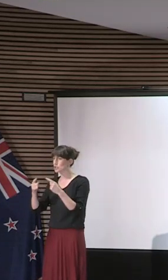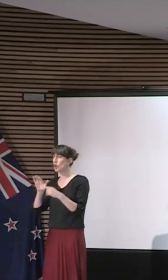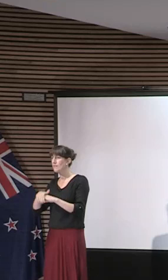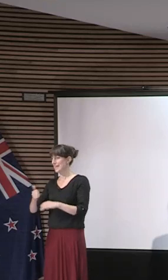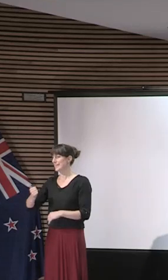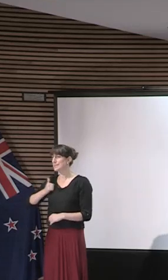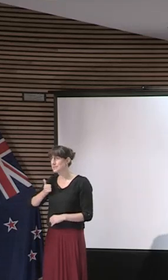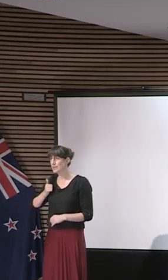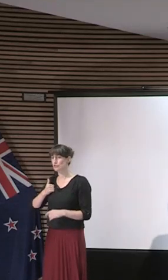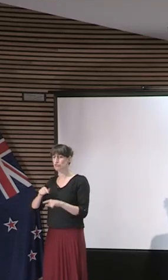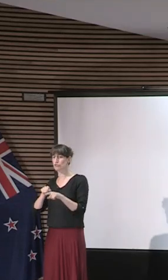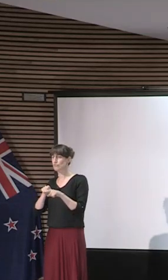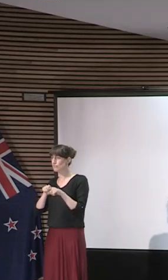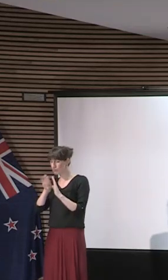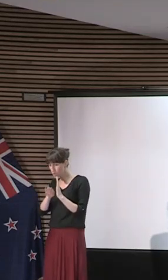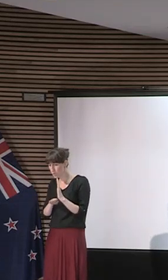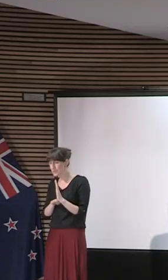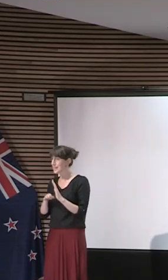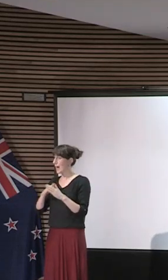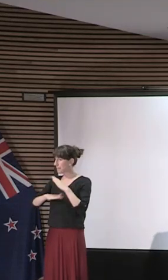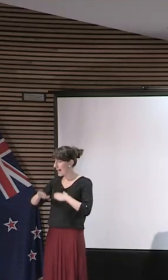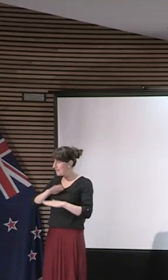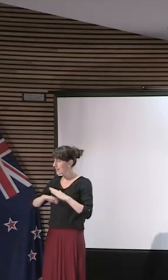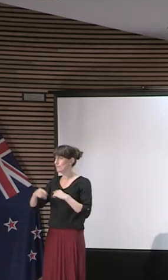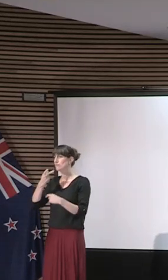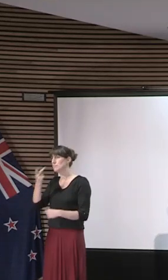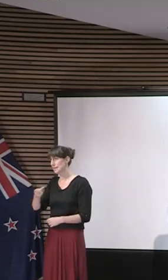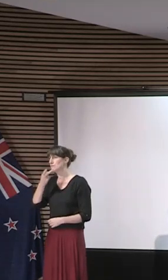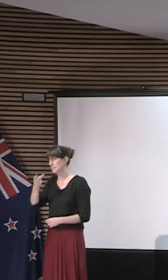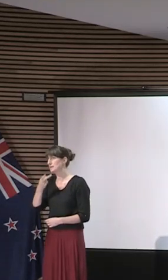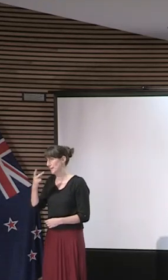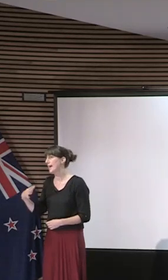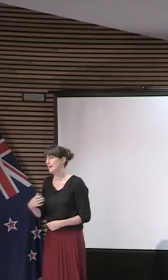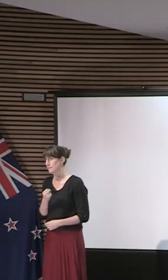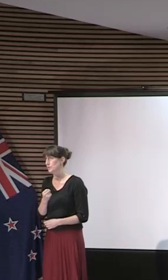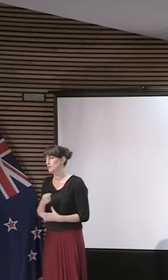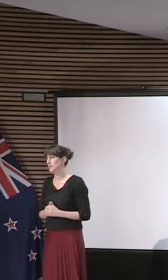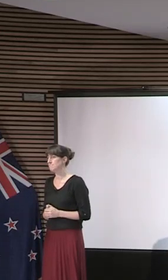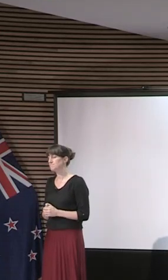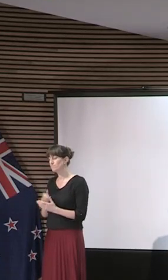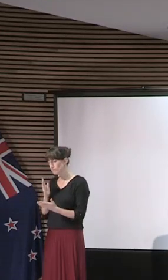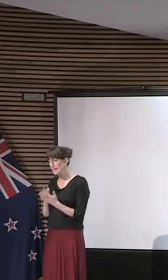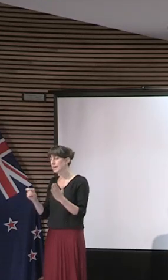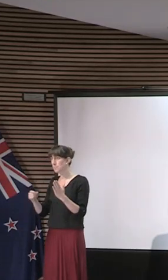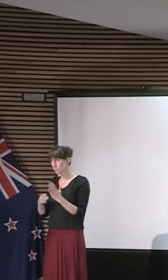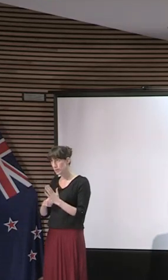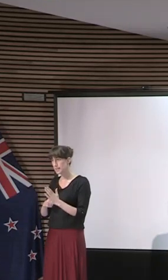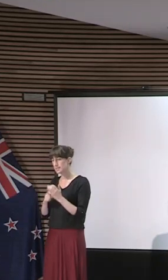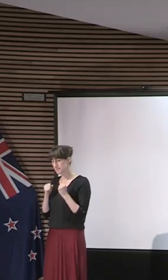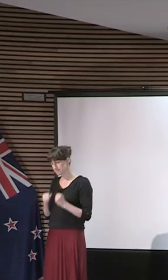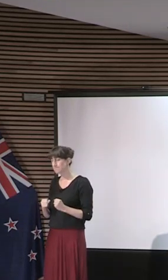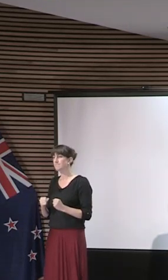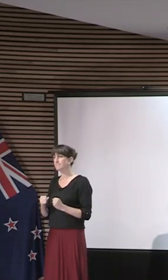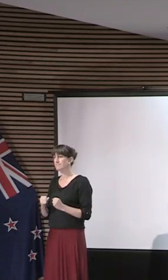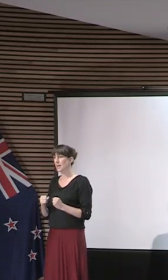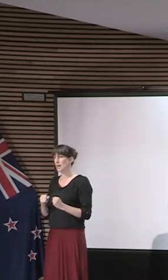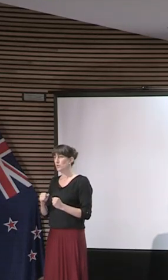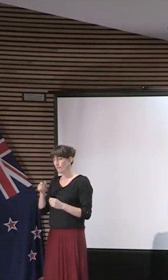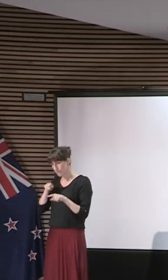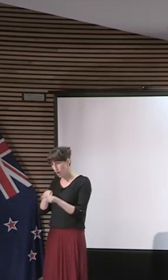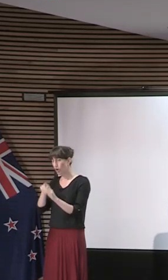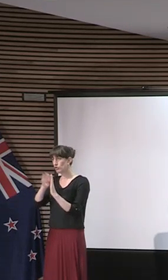nga ra. He mea nui kia kaha tonu